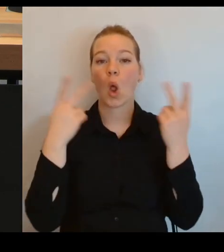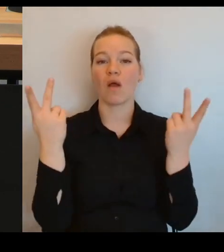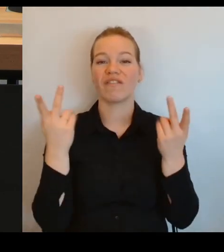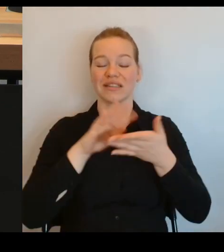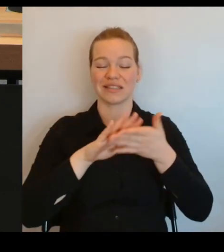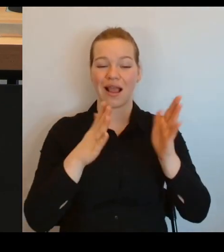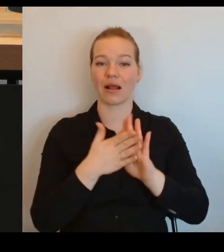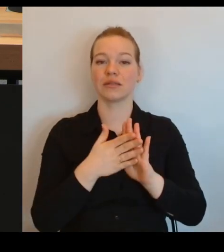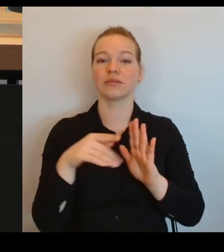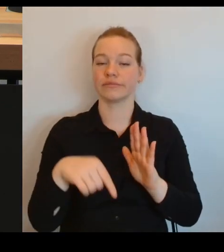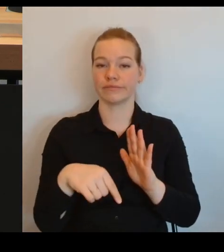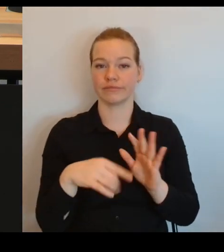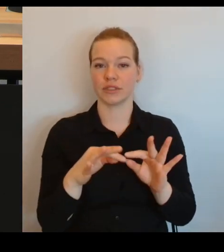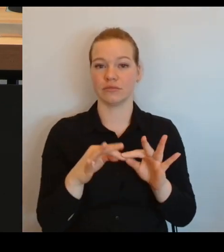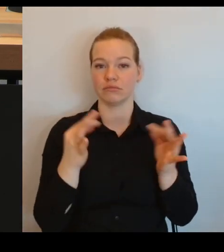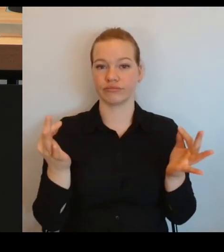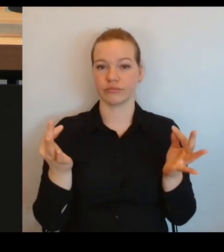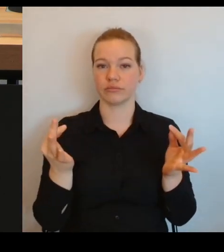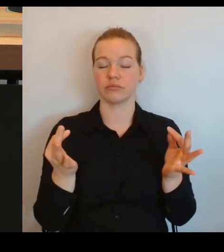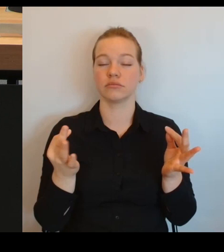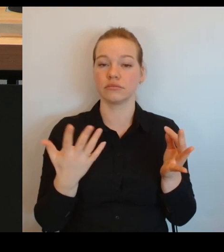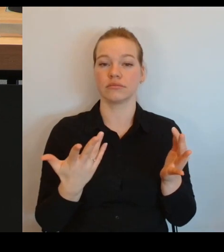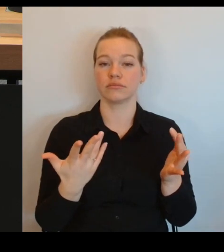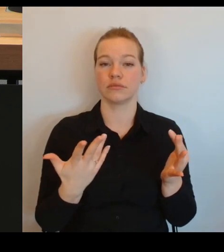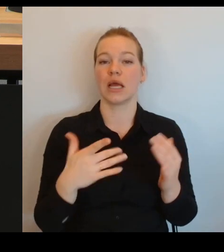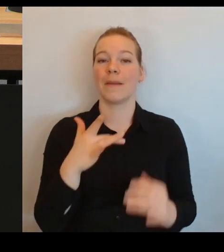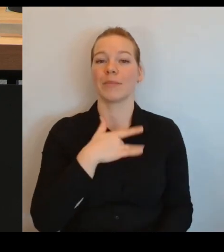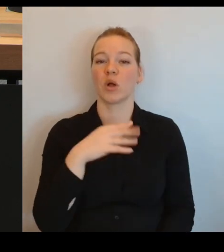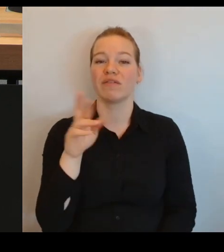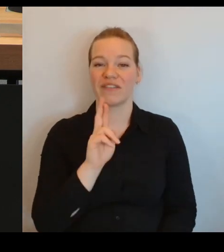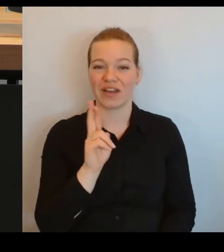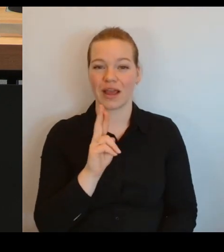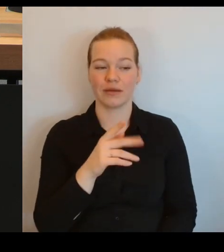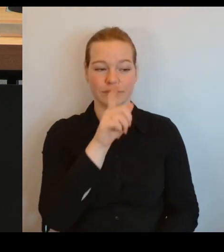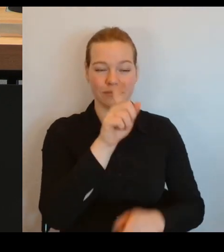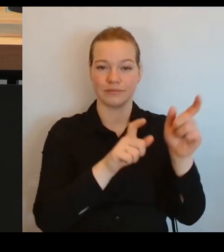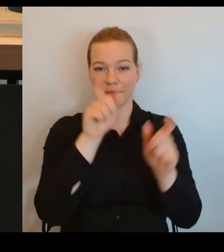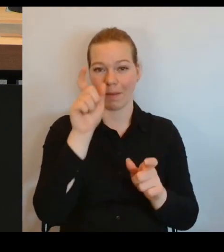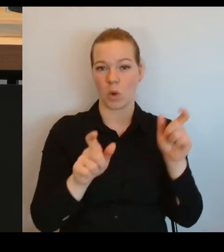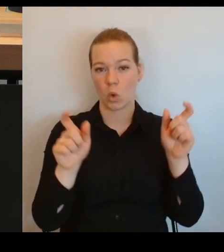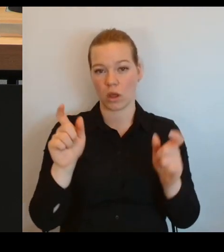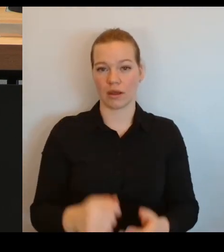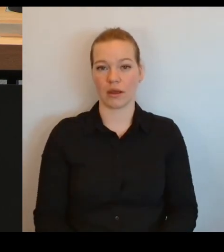gelernt, etwa bei den Cross Border Leasing Geschäften der BVG oder der Teilprivatisierung der Wasserbetriebe.